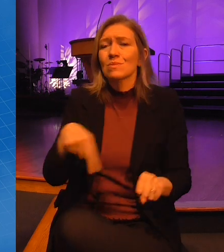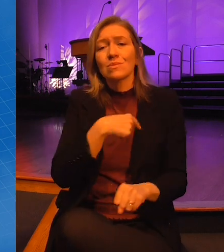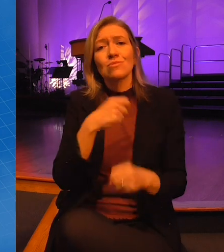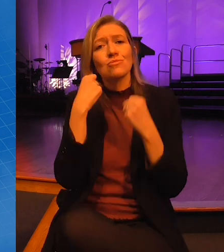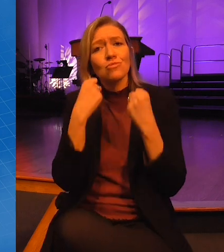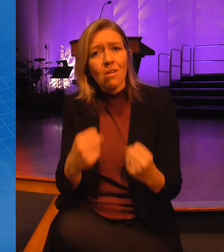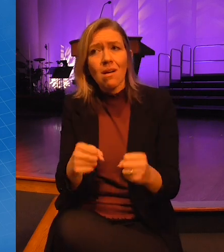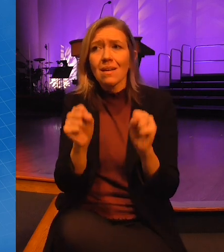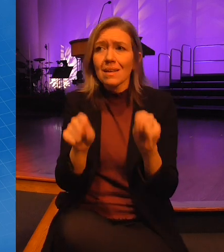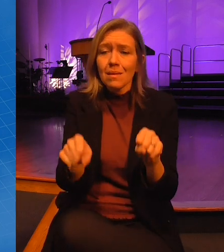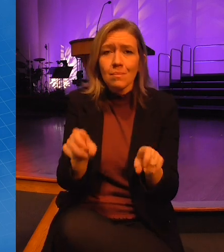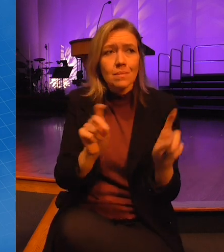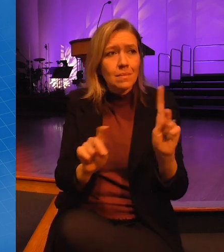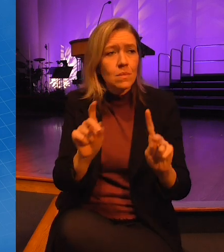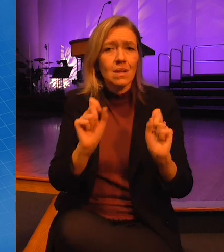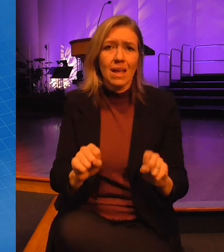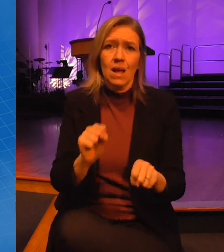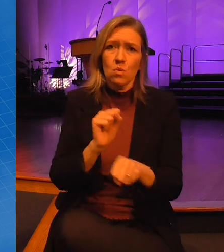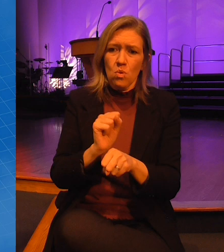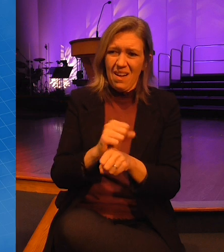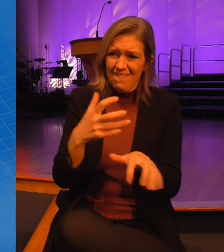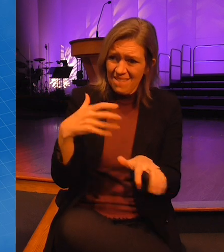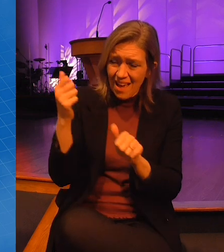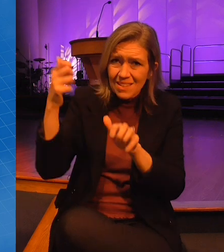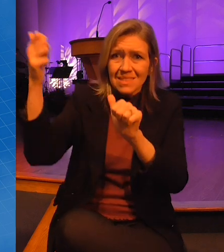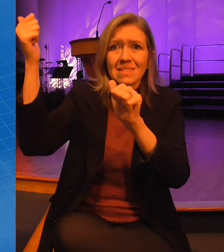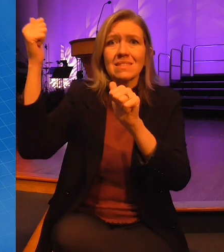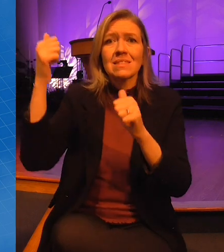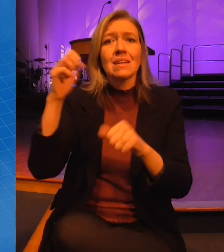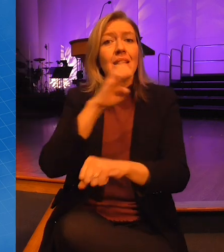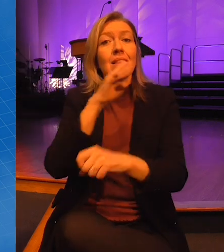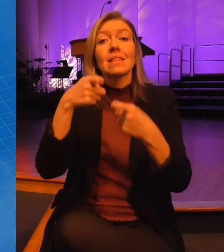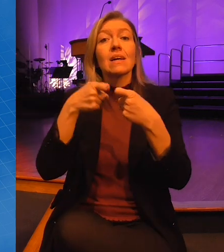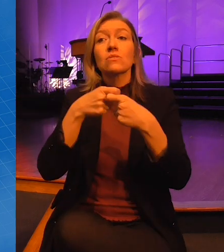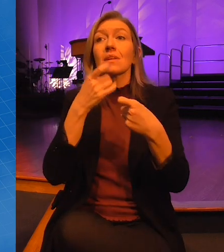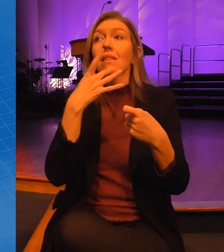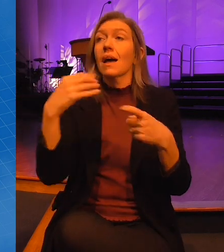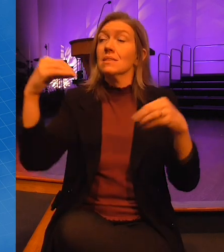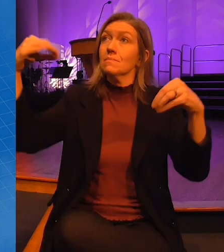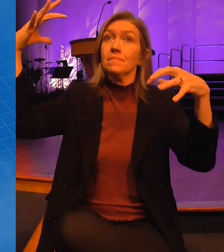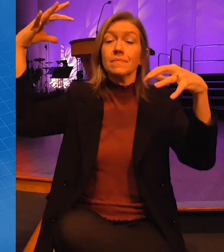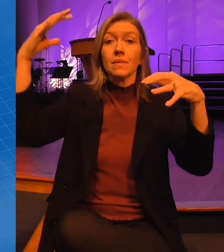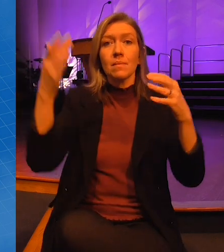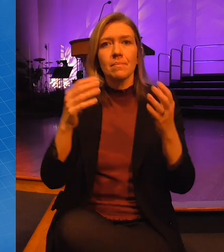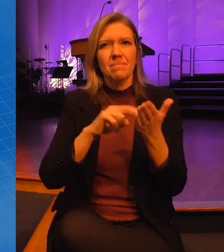luces eléctricas cada vez más rápidas creando día artificial para que toda la máquina pueda trabajar sin cesando pero